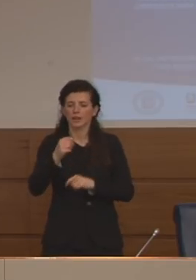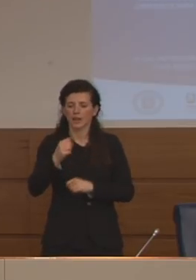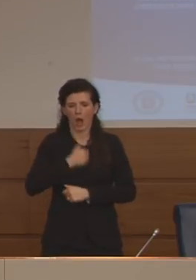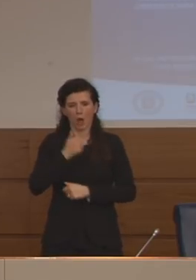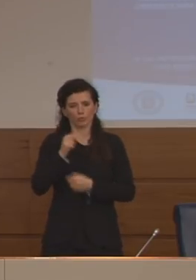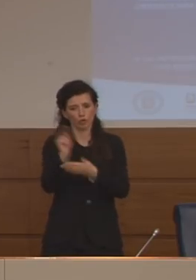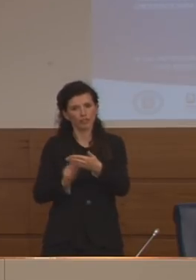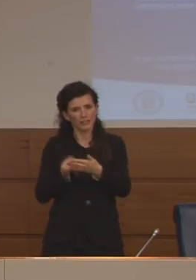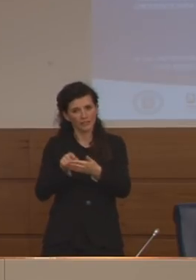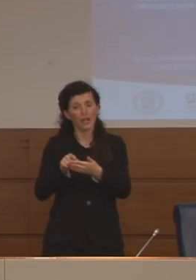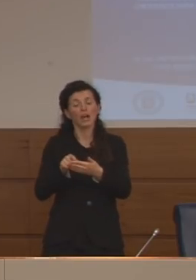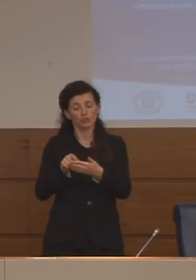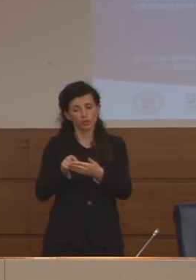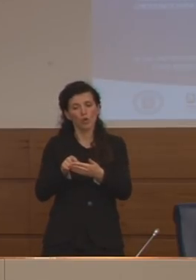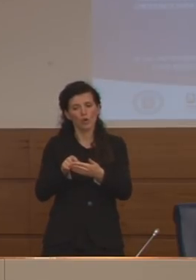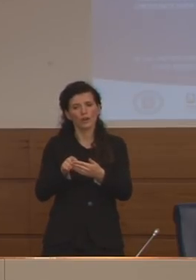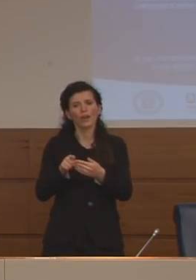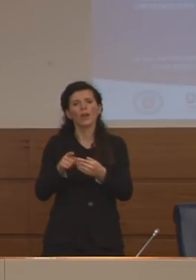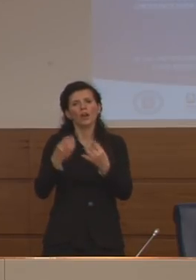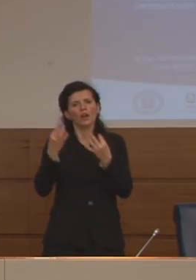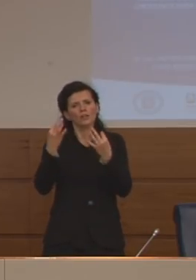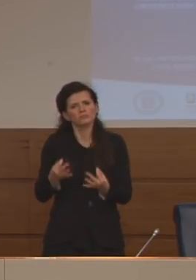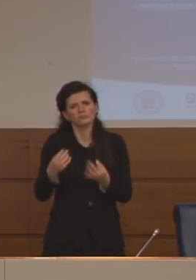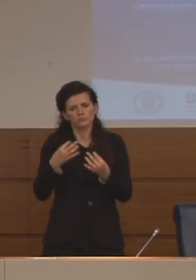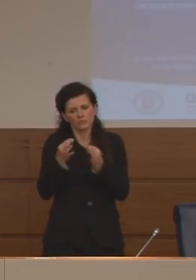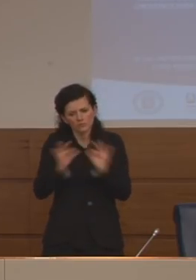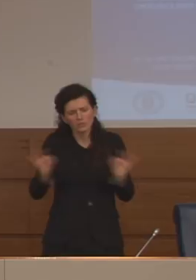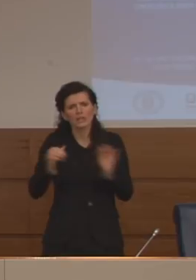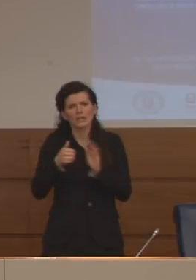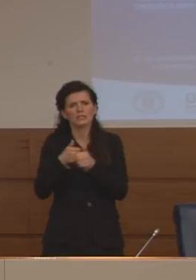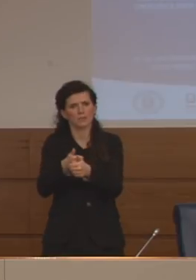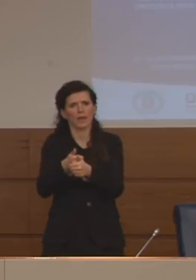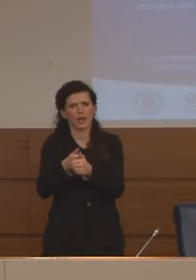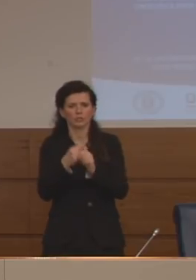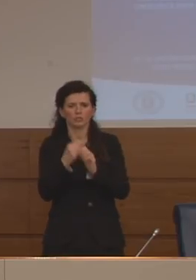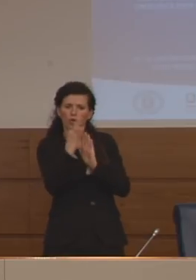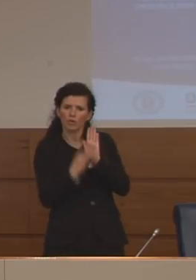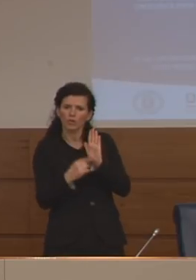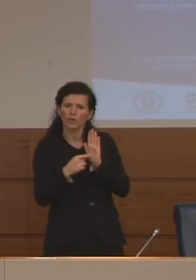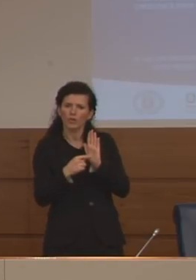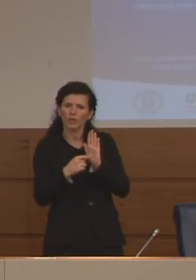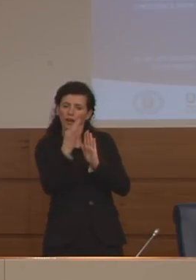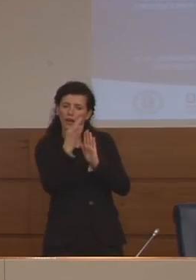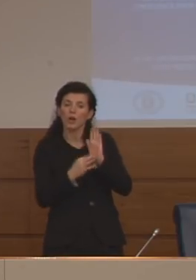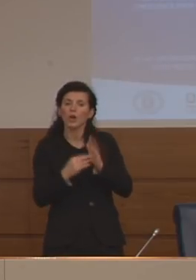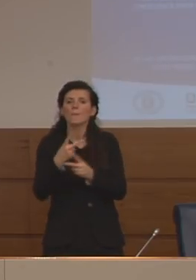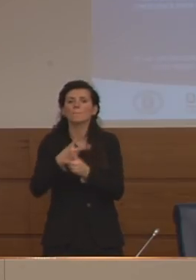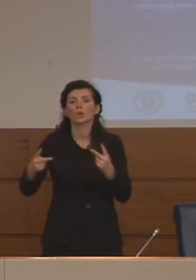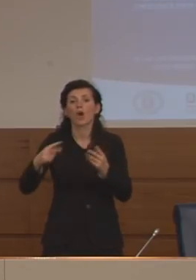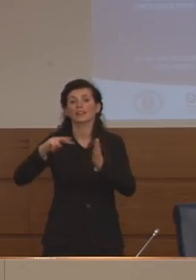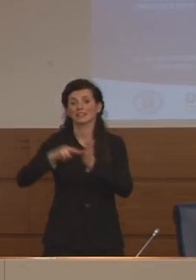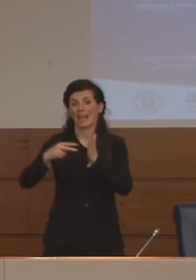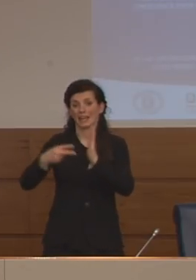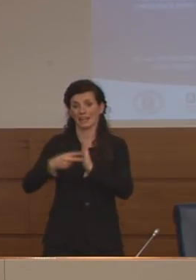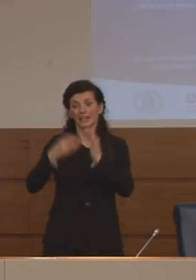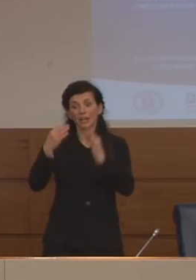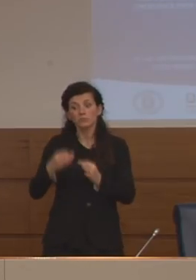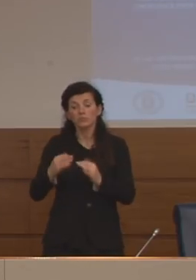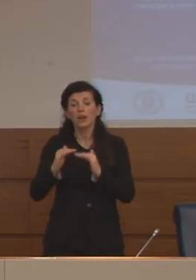rispettato, alla luce delle prove tecniche che vengono richieste, che sono prove tecniche definite a livello internazionale.